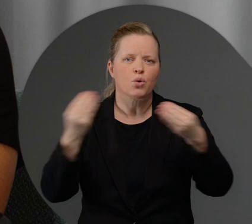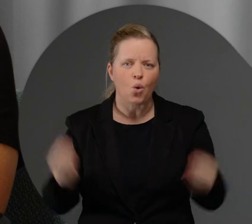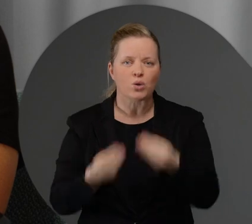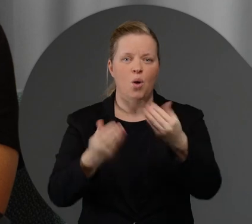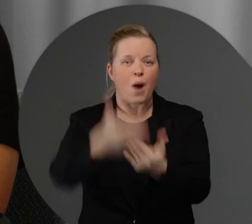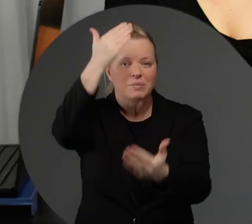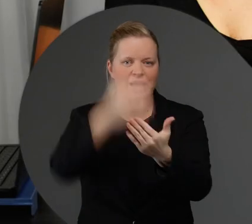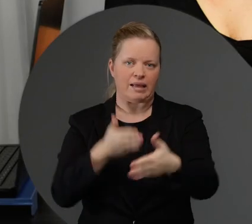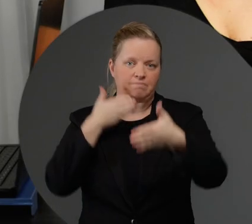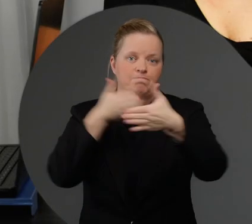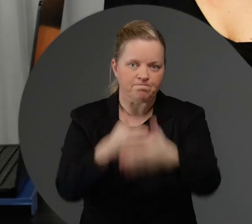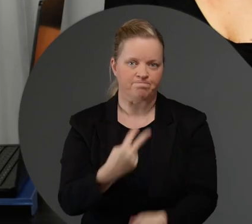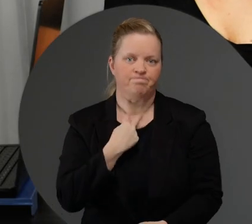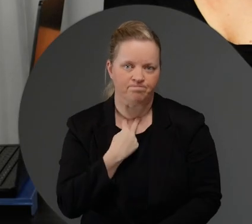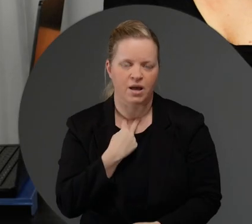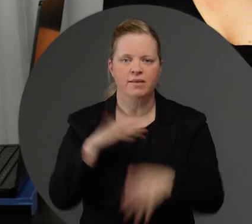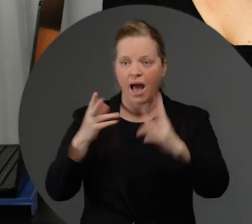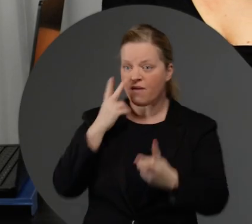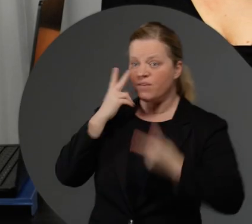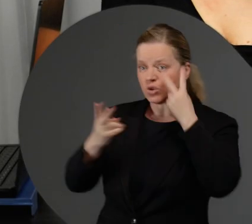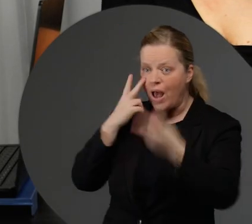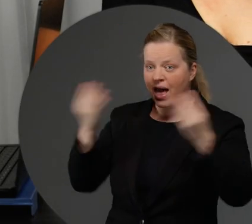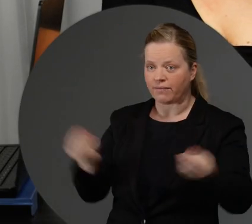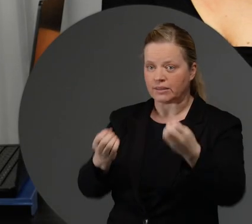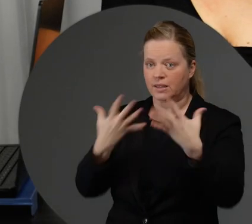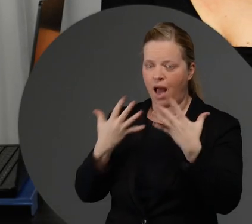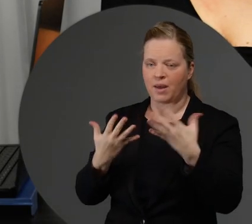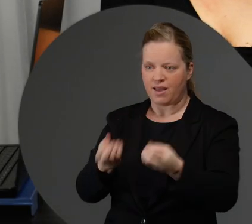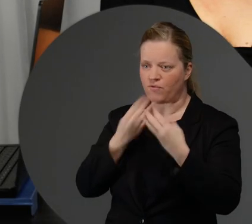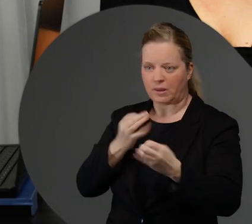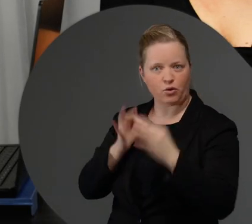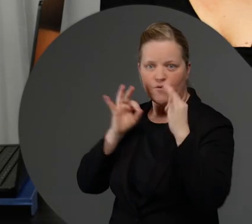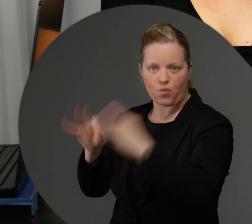Das heißt, da wird visuell was vermittelt, was aber für dich als Information nicht zur Verfügung steht?